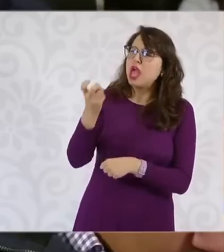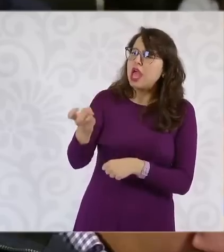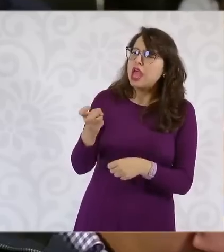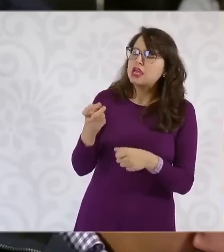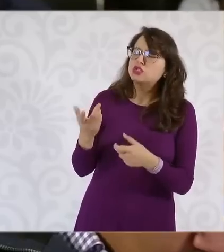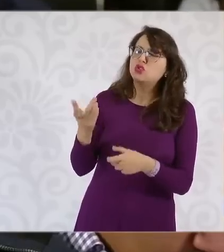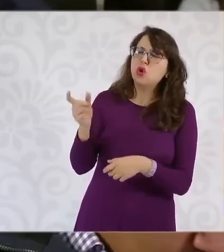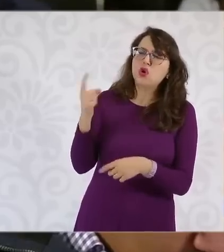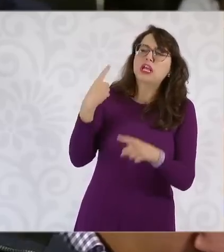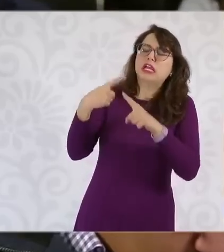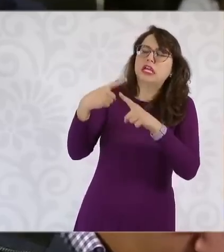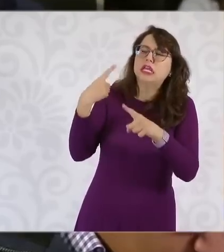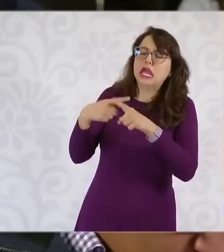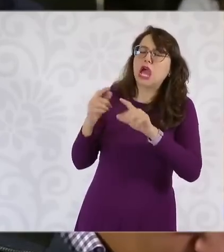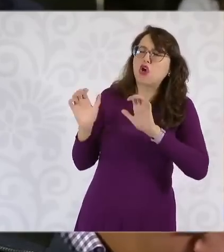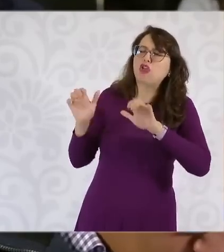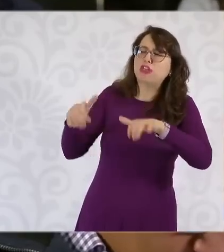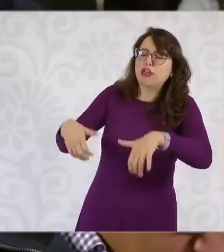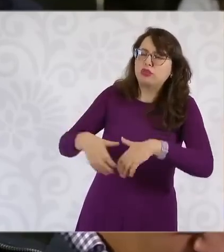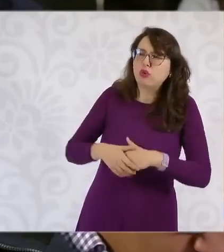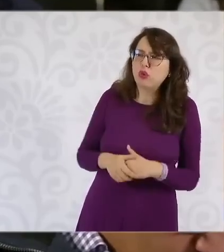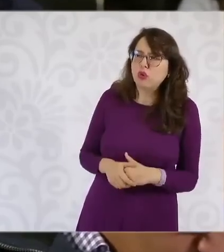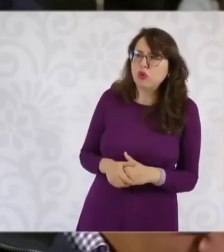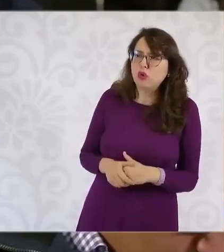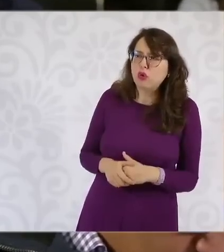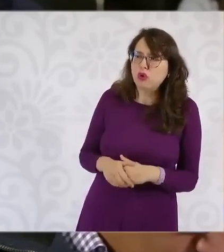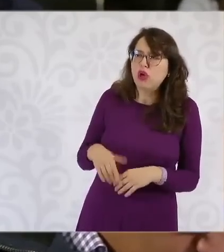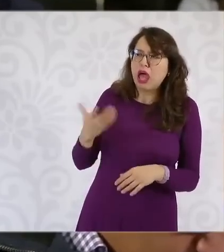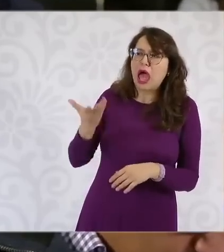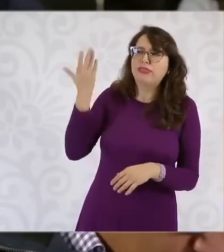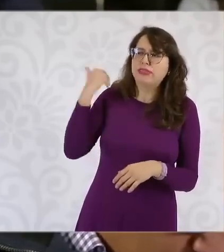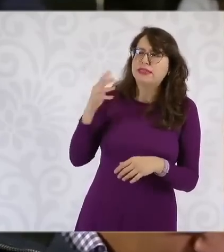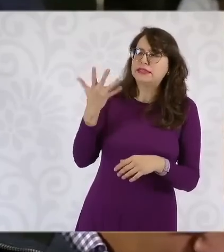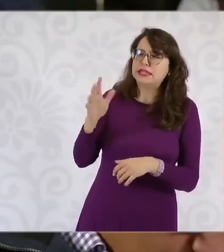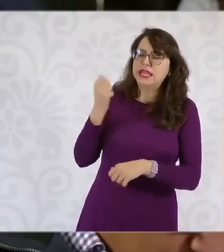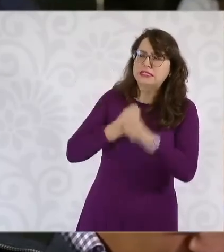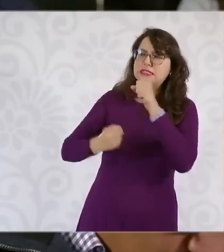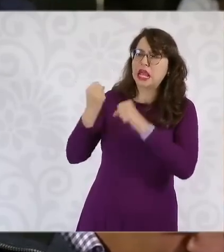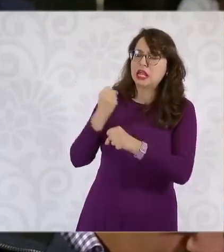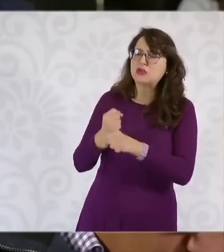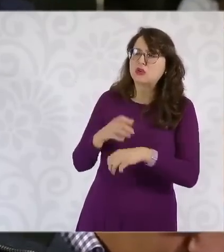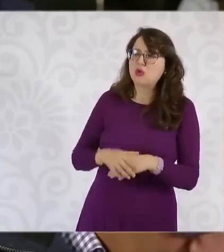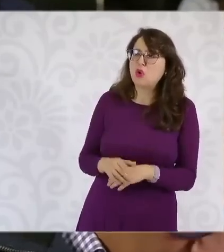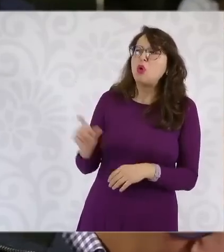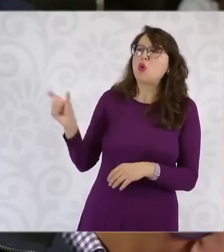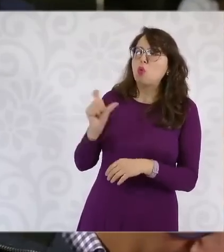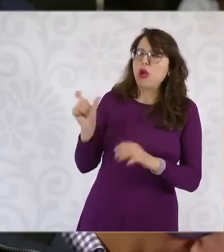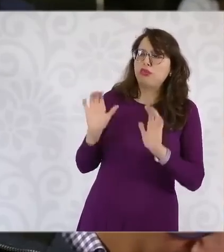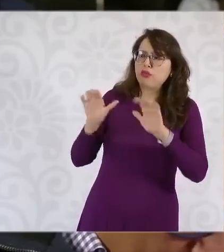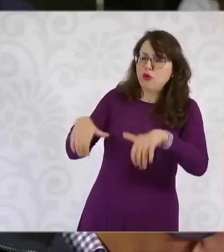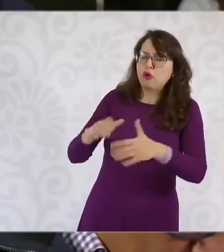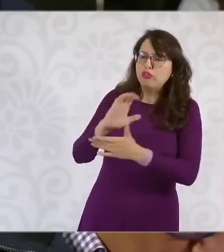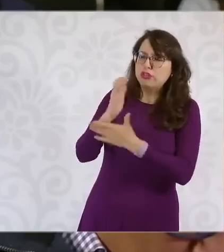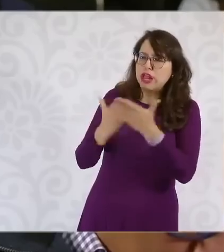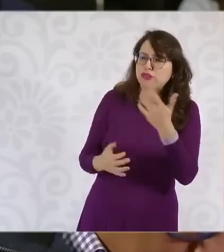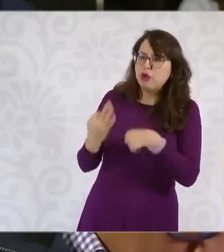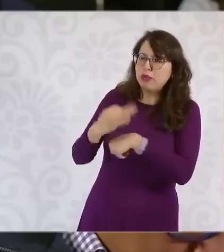sexenio antes del todo el sexenio del presidente López Obrador Cuándo fueron contratados seis y más